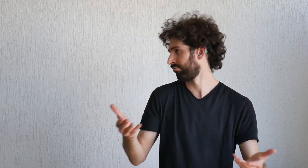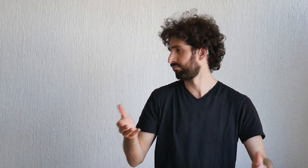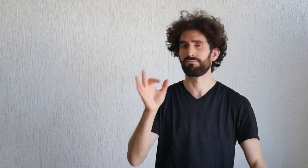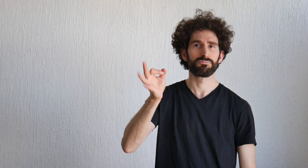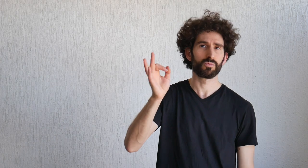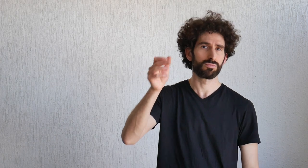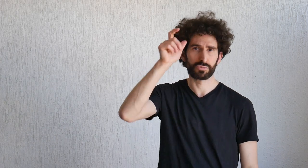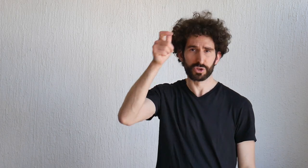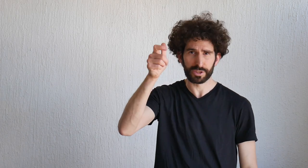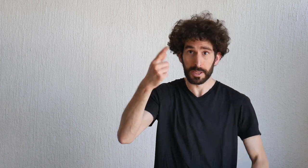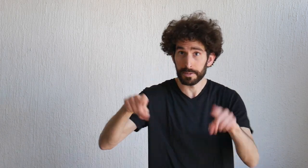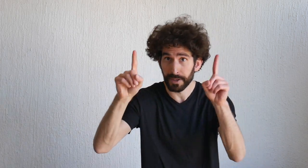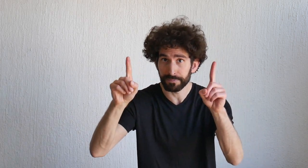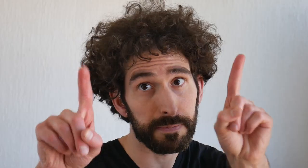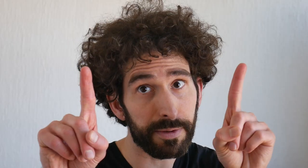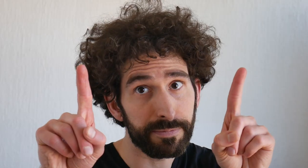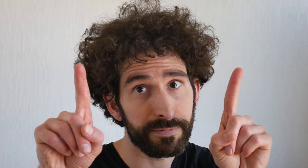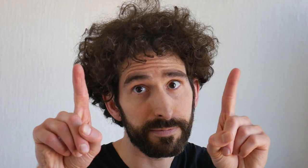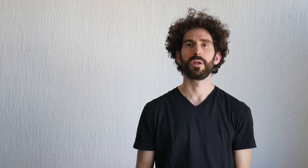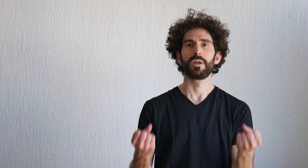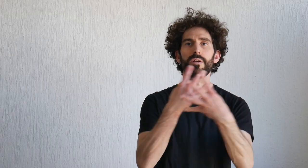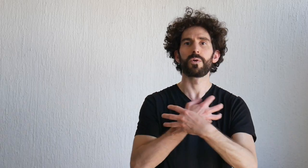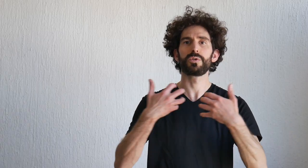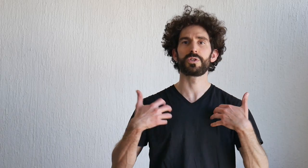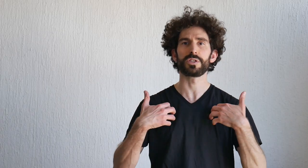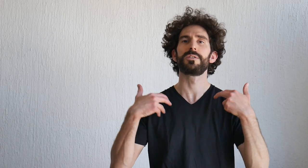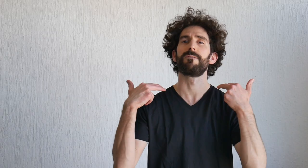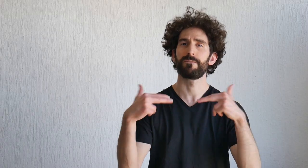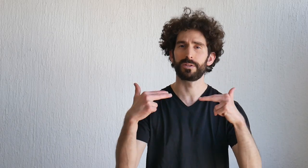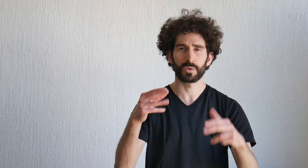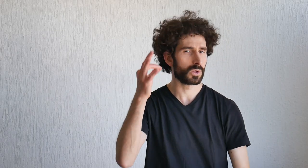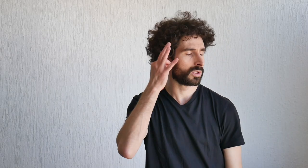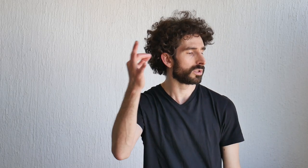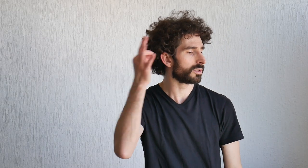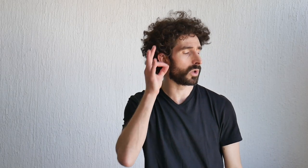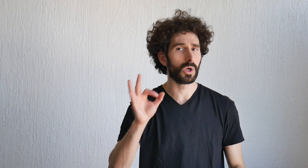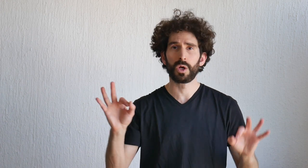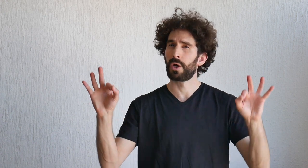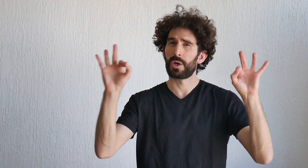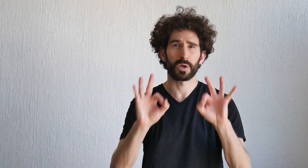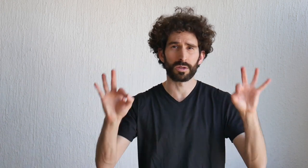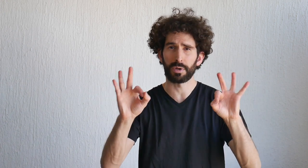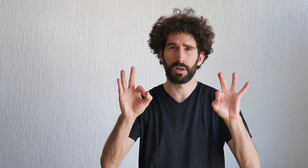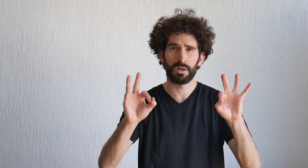Oui, c'est logique. Mais ! Dans les vidéos de ViruScience, il n'y a pas de son.